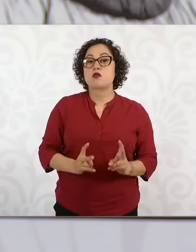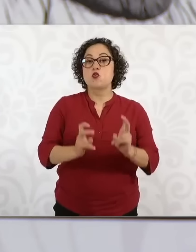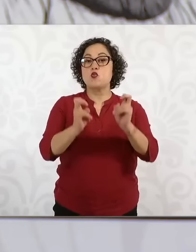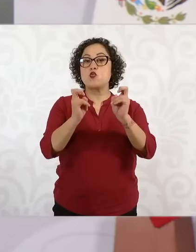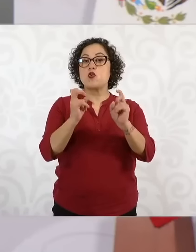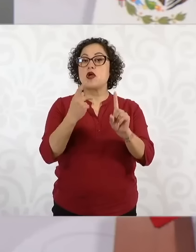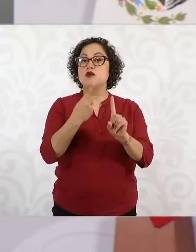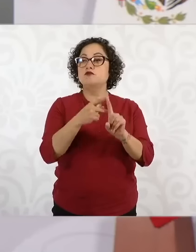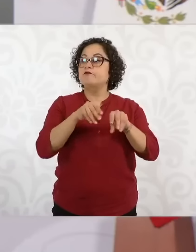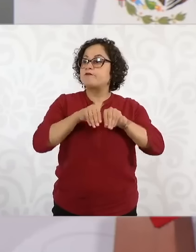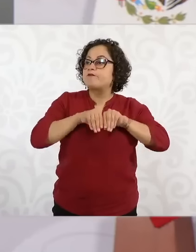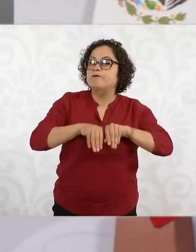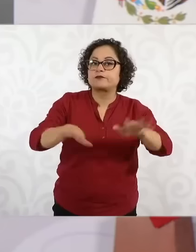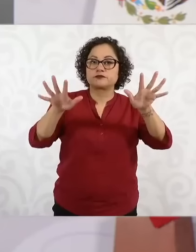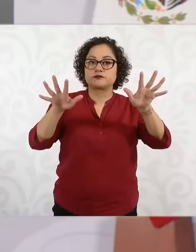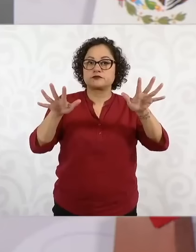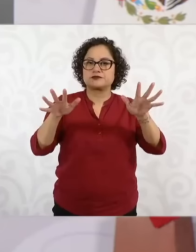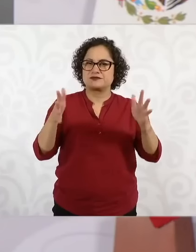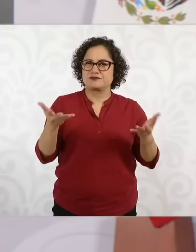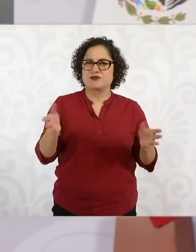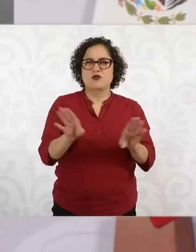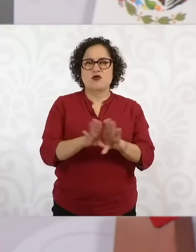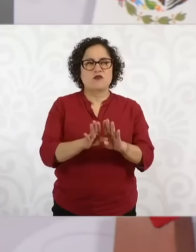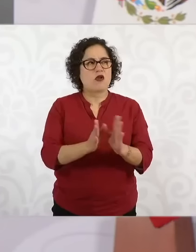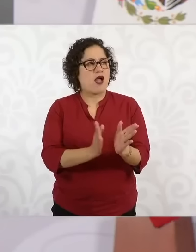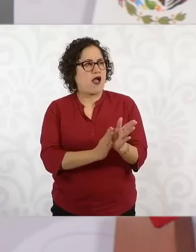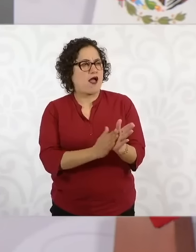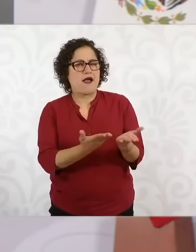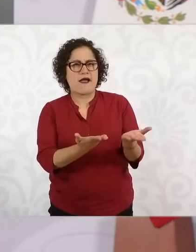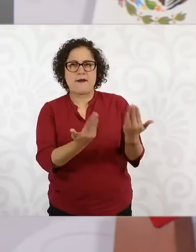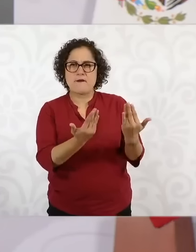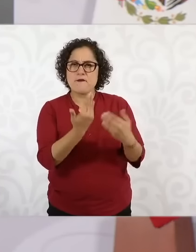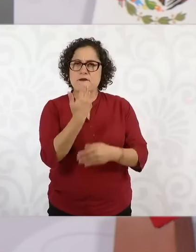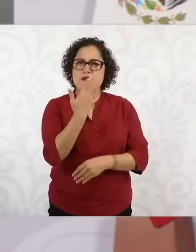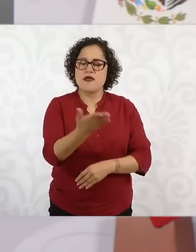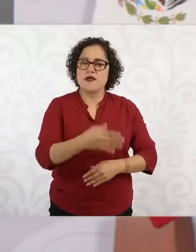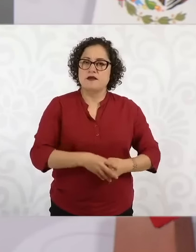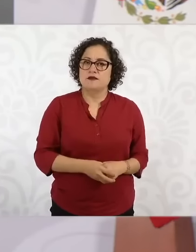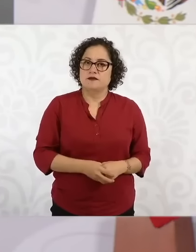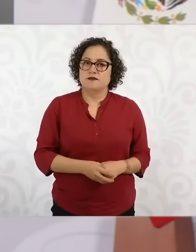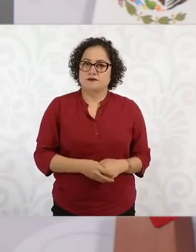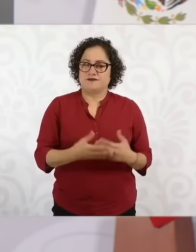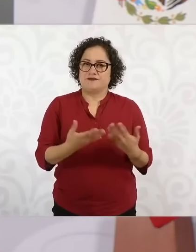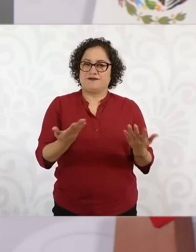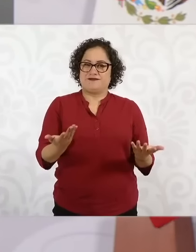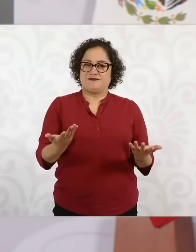como reivindicando esta publicación y que diga, "Junta más gente que un gatito atropellado."